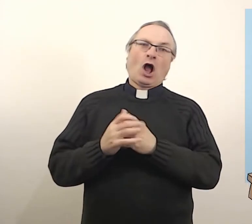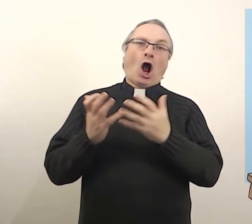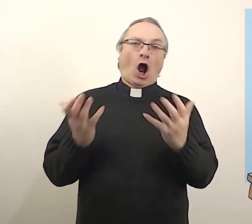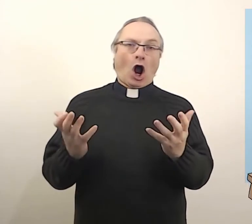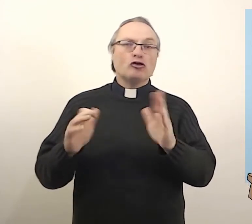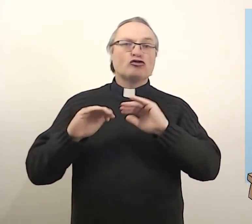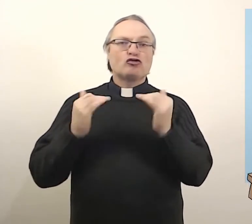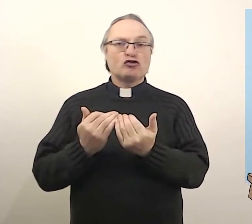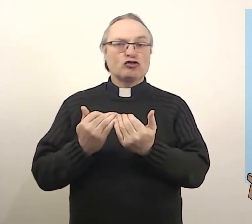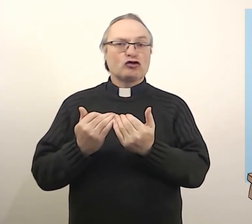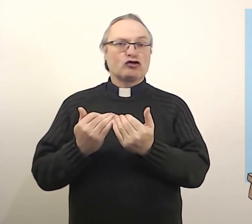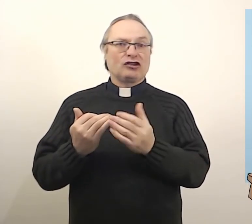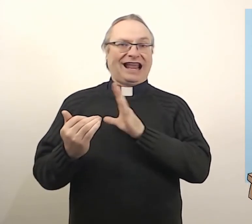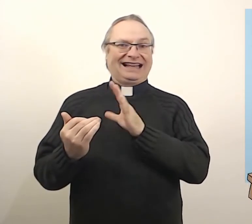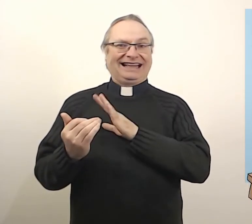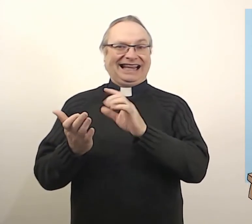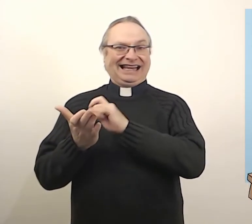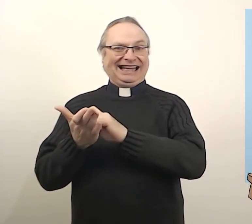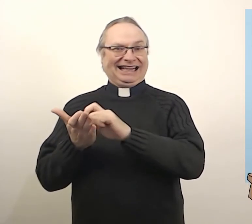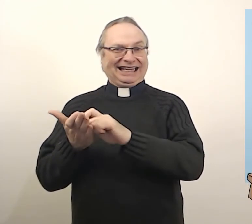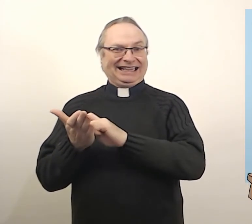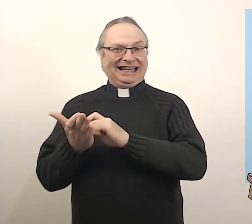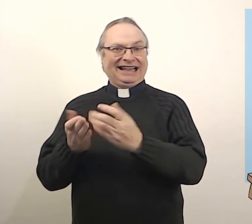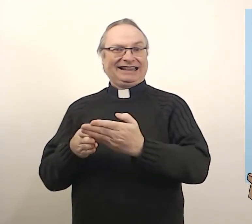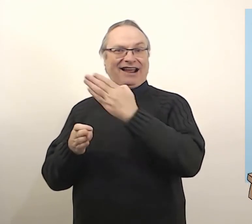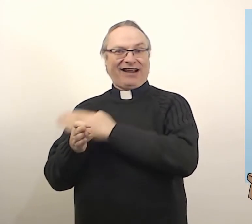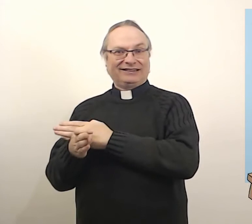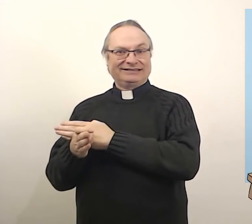Or tout ce qui a été écrit d'avance